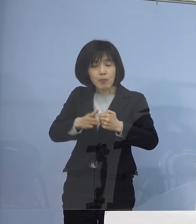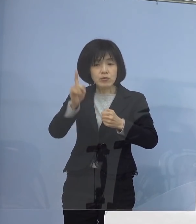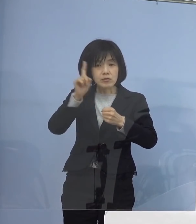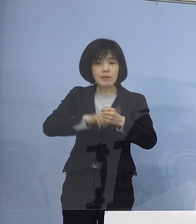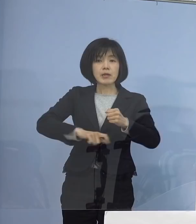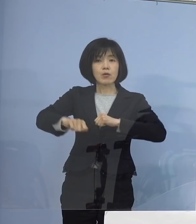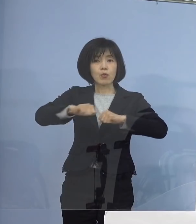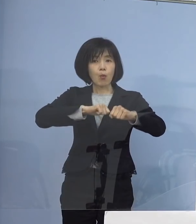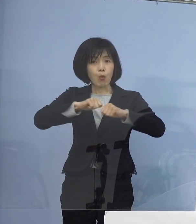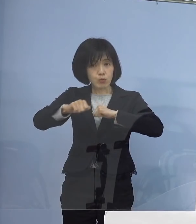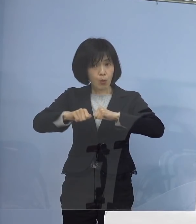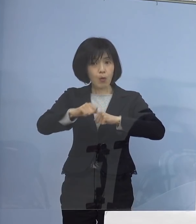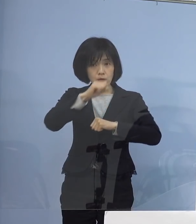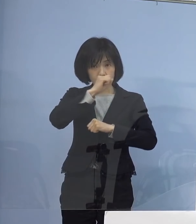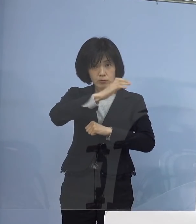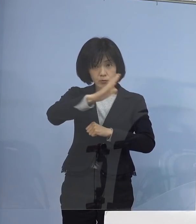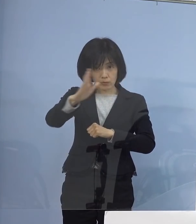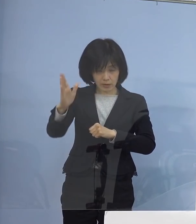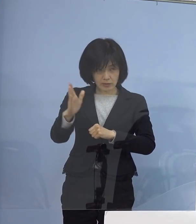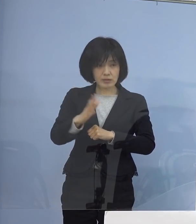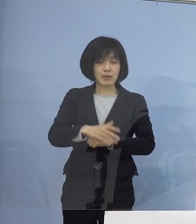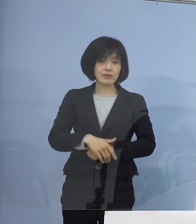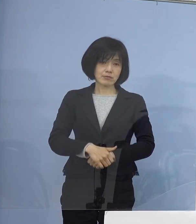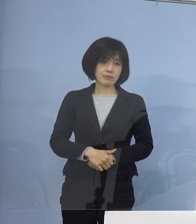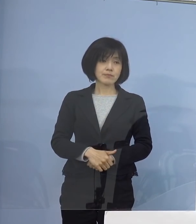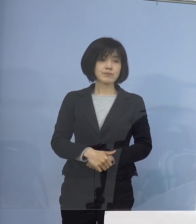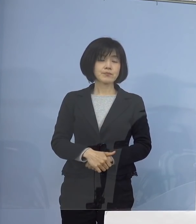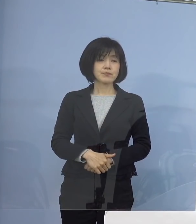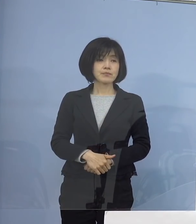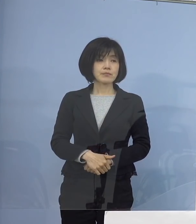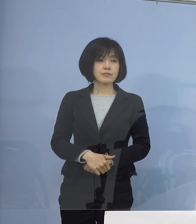よろしくお願いを申し上げたいと思います